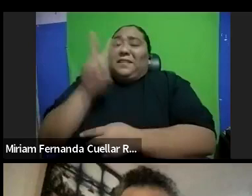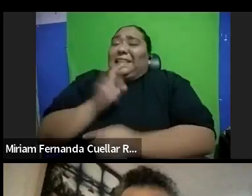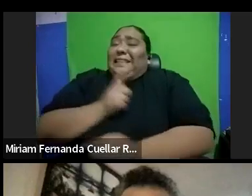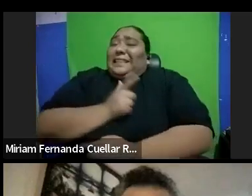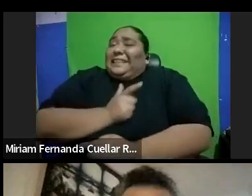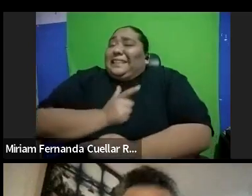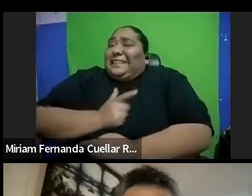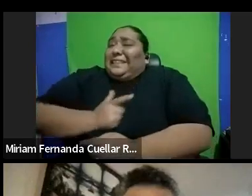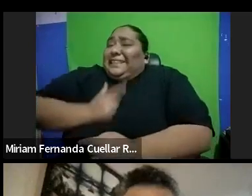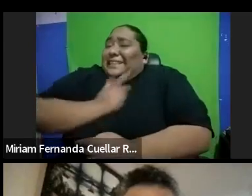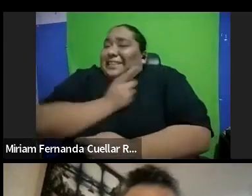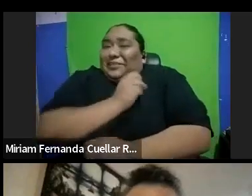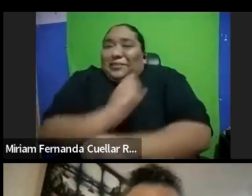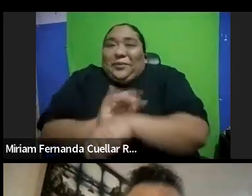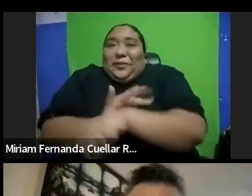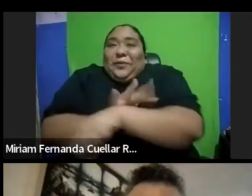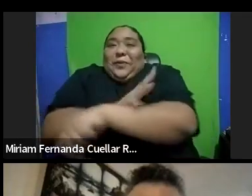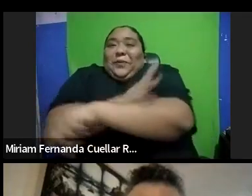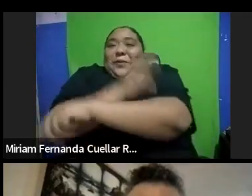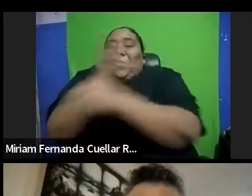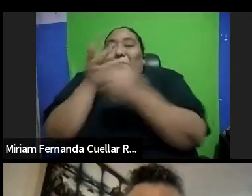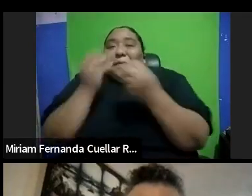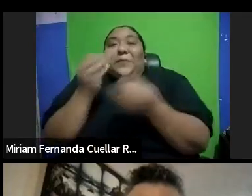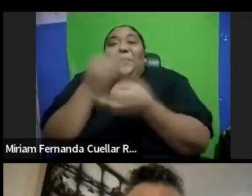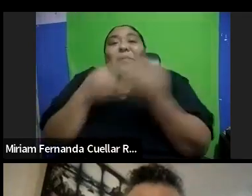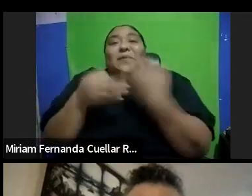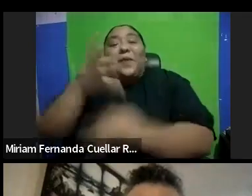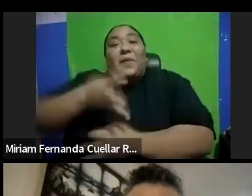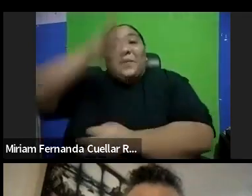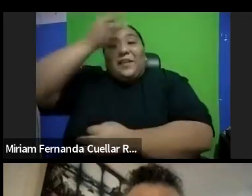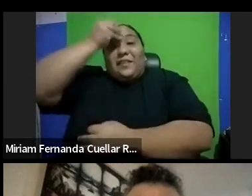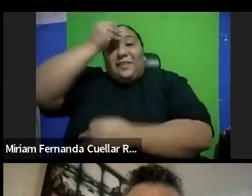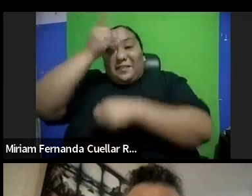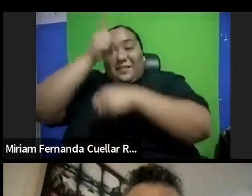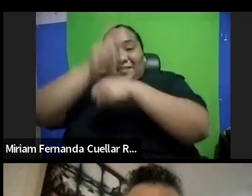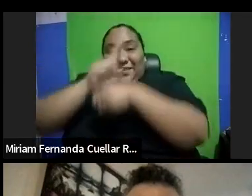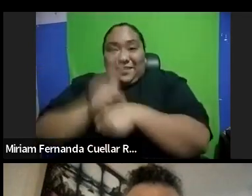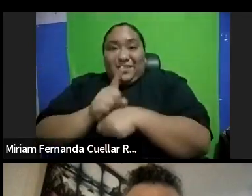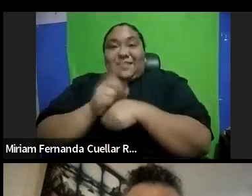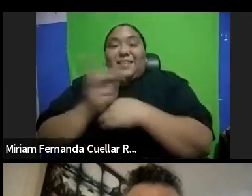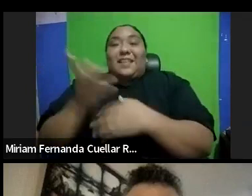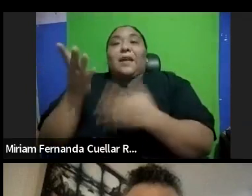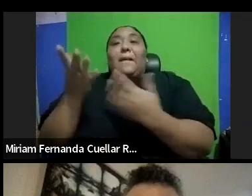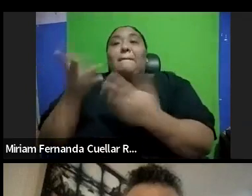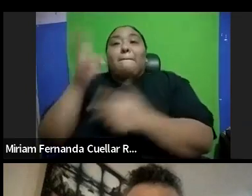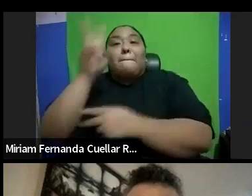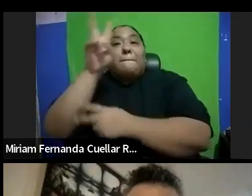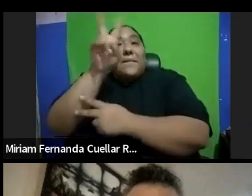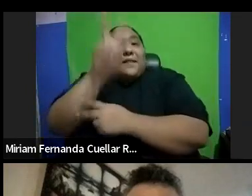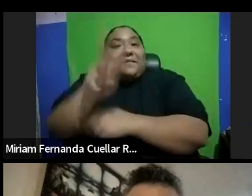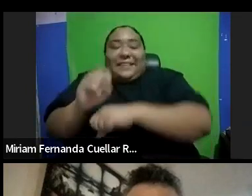sta sesión me ha sesión me ha encantado realmente este ntado Realmente estoy muy emocionada por todo lo que hemos aprendido este día